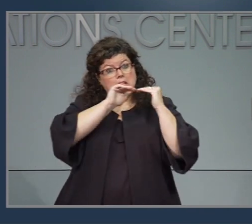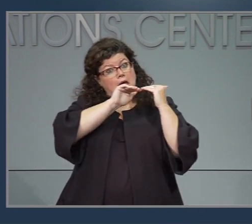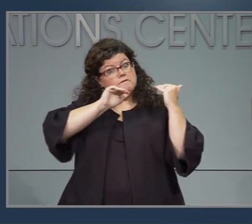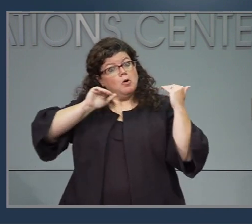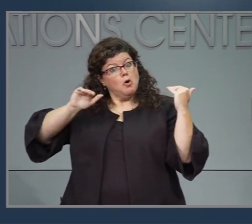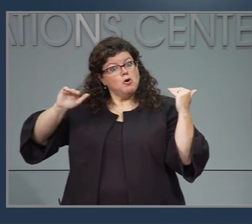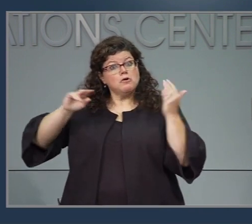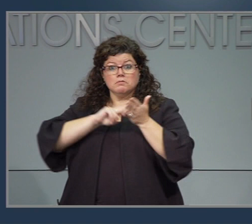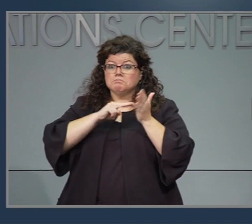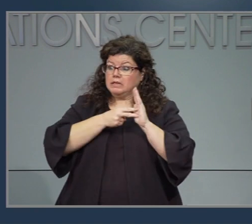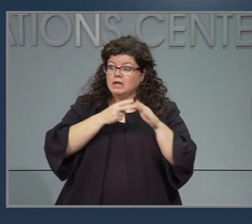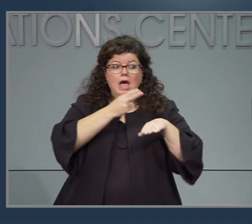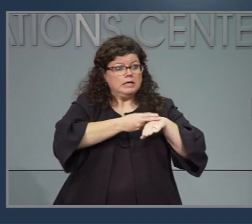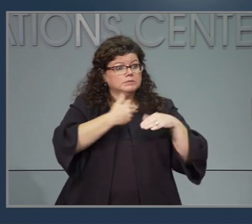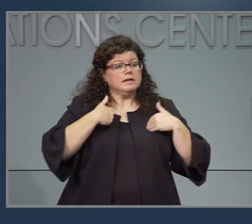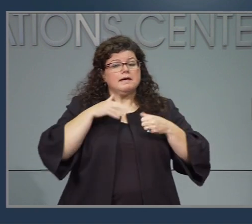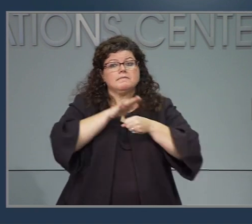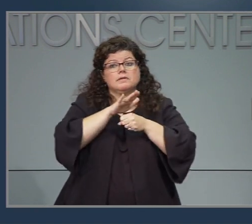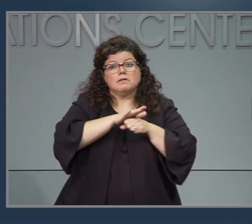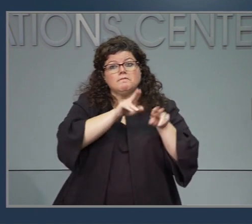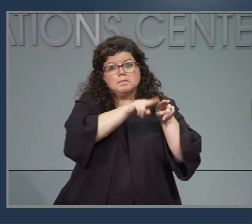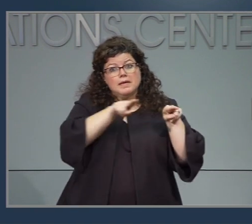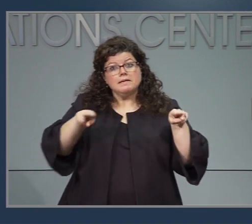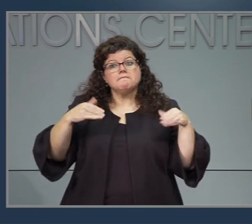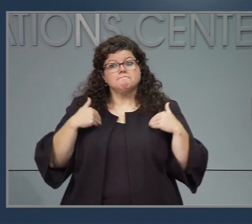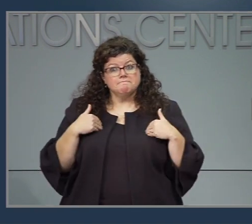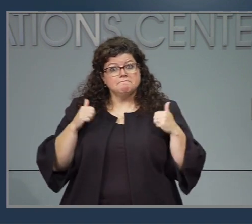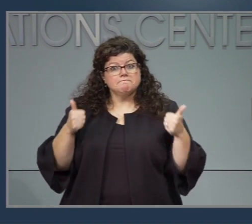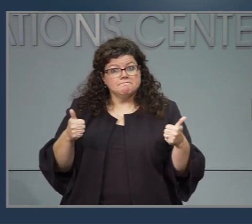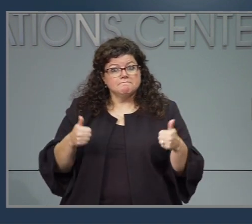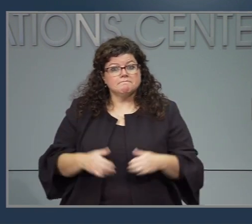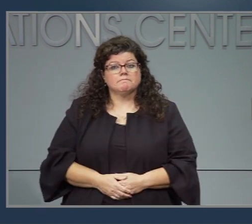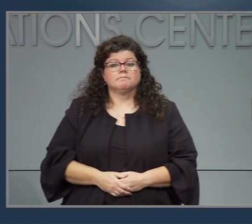en la línea amarilla, es lar se puede mostrar que la tendencia